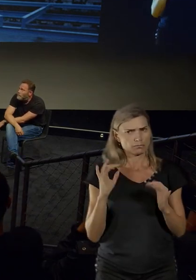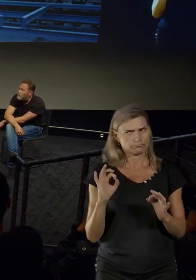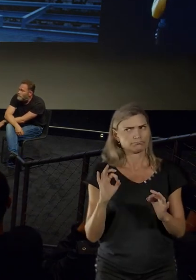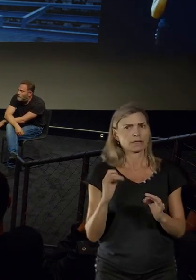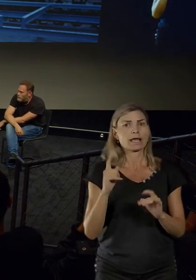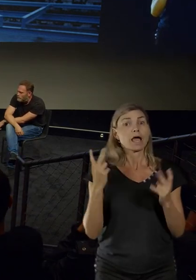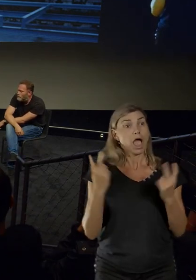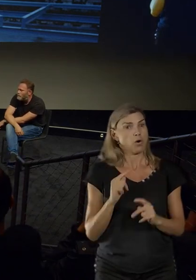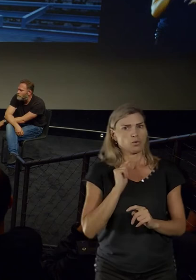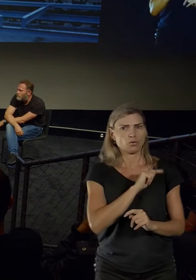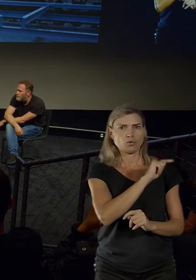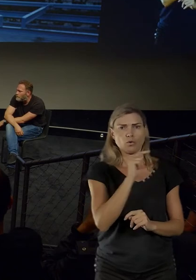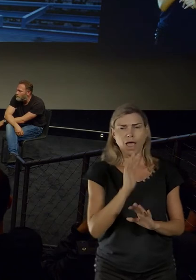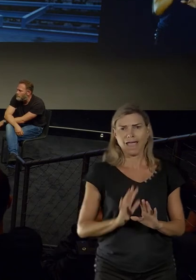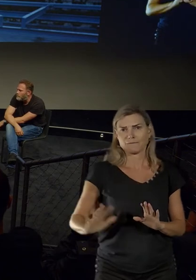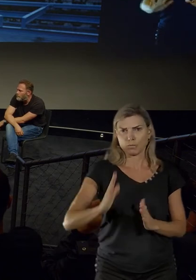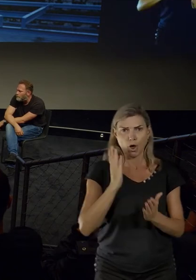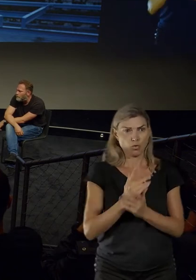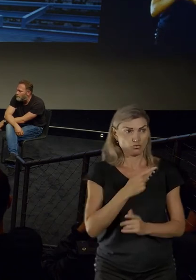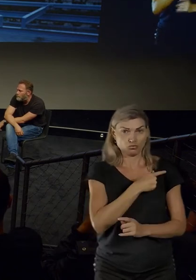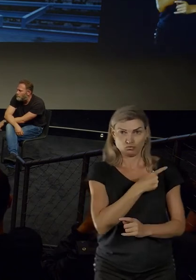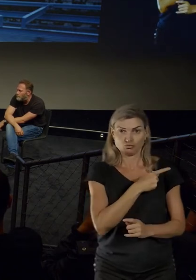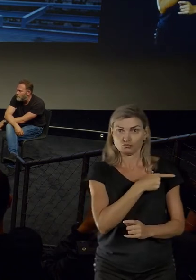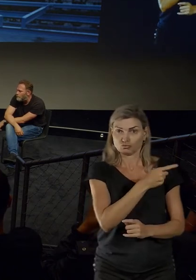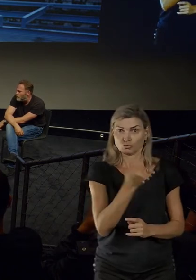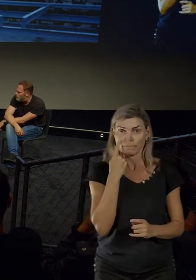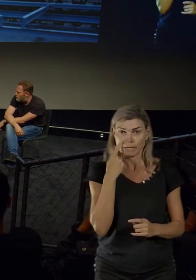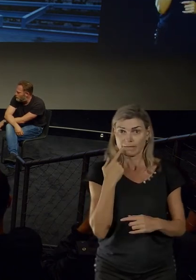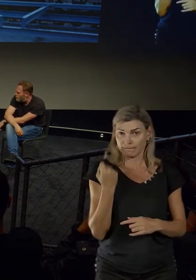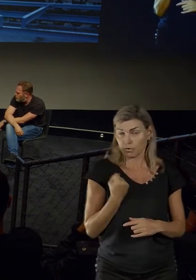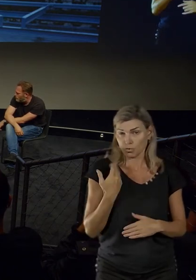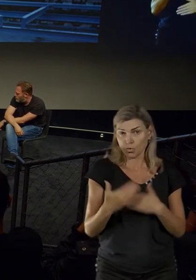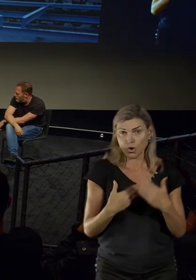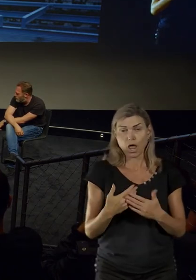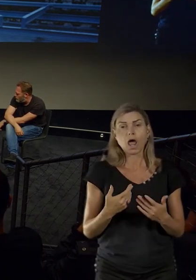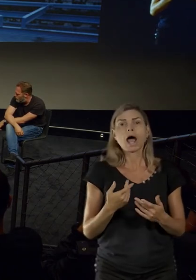Evropu, kde už je to dlouhé roky běžné. A ty vysokorychlostní tratě extrémně zkrátí